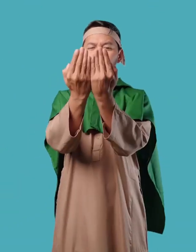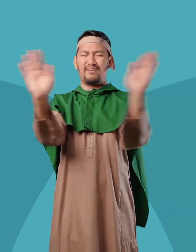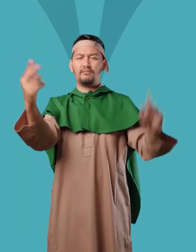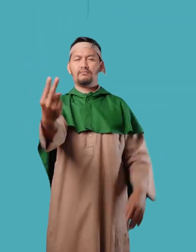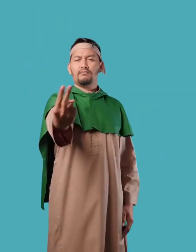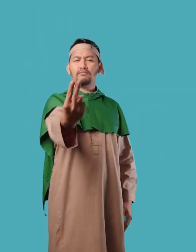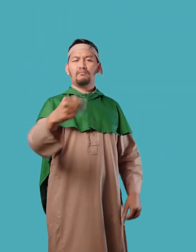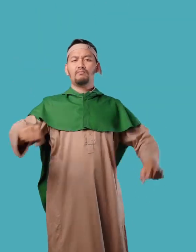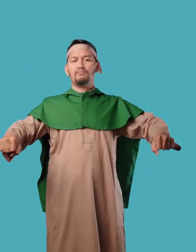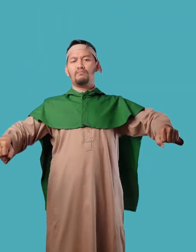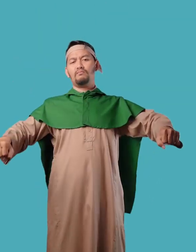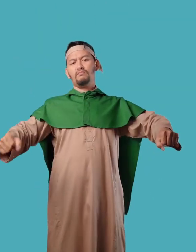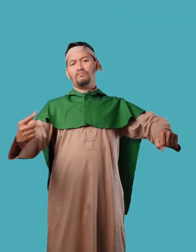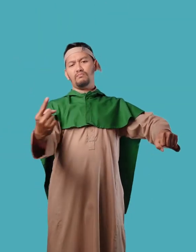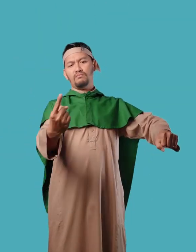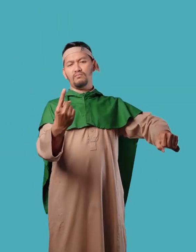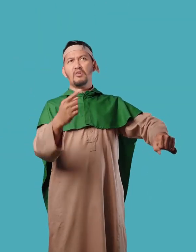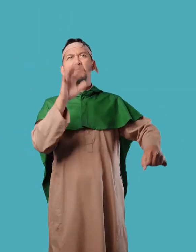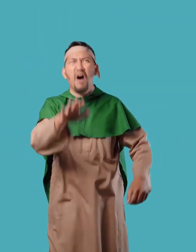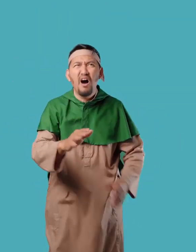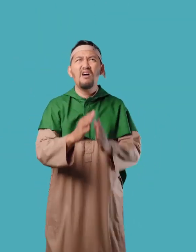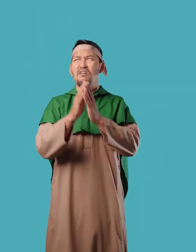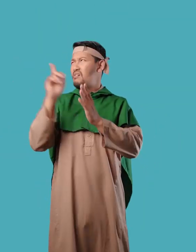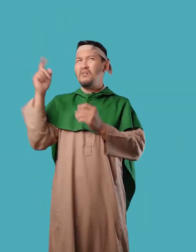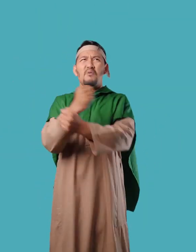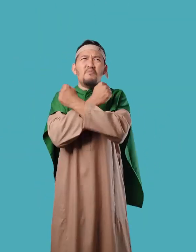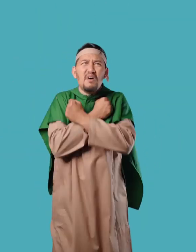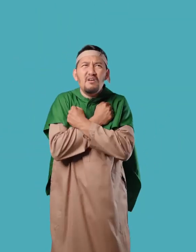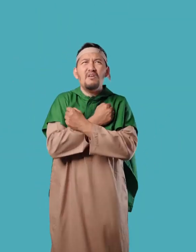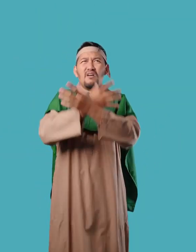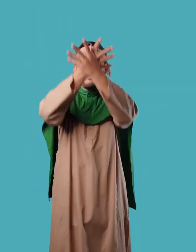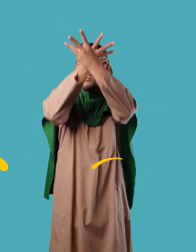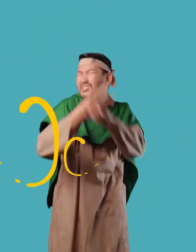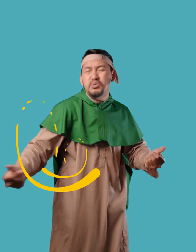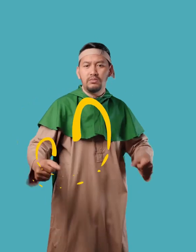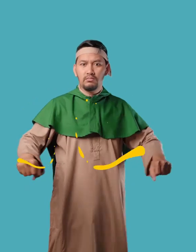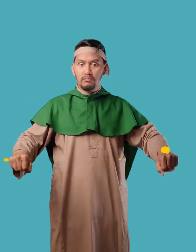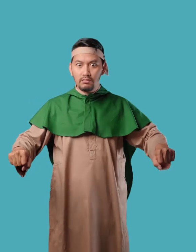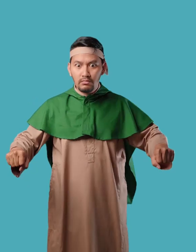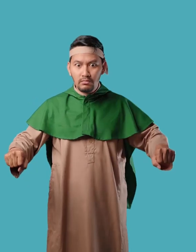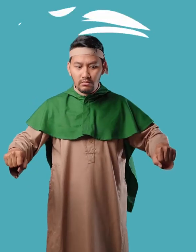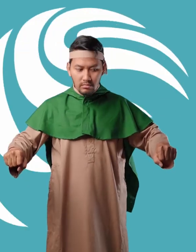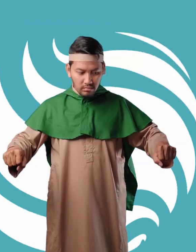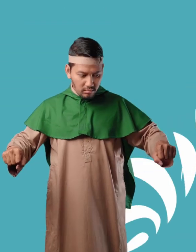Mereka pun datang ke istana dan melapor ke Raja Namrud bahwa ada yang menghancurkan patung-patung berhala itu